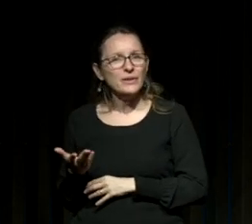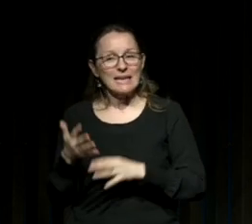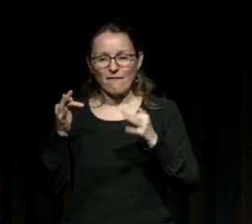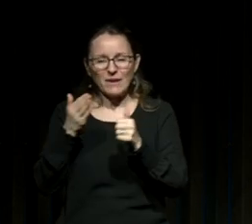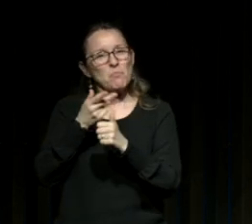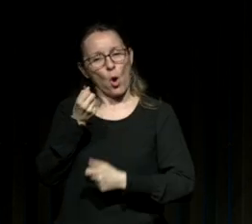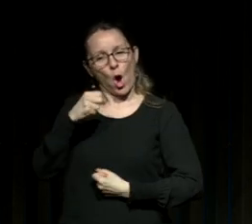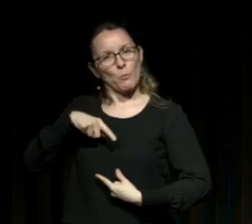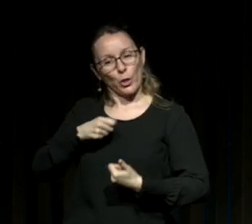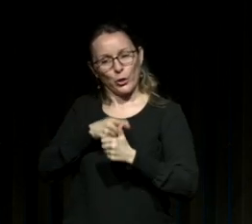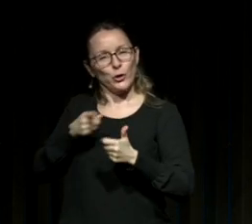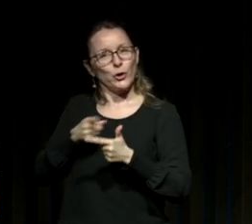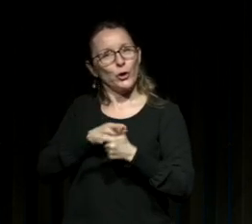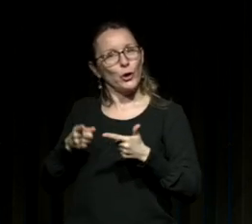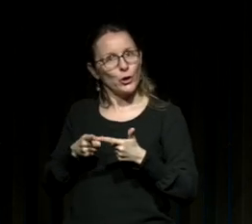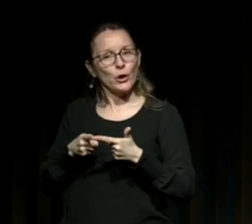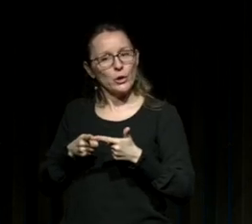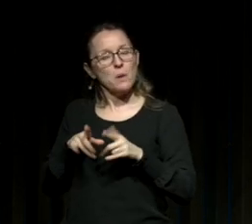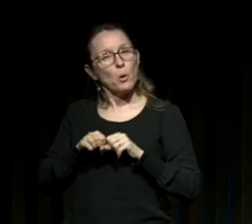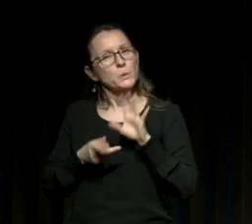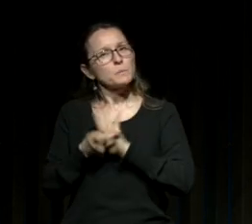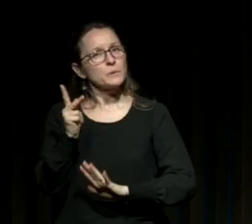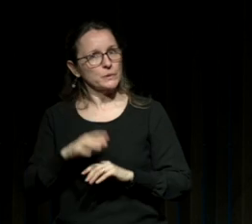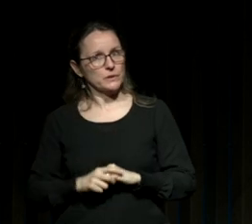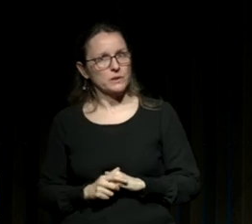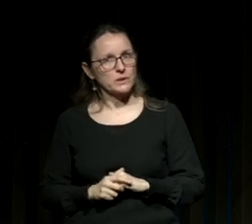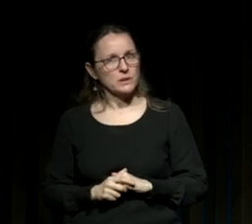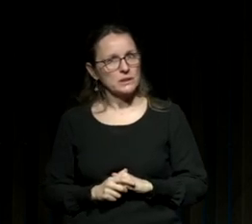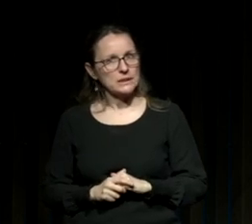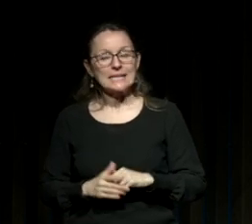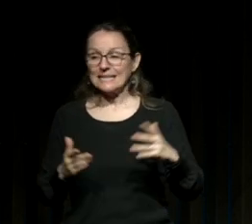que paul vue et on s'est créé plus d'hormones impliqué dans l'interruption de la prise